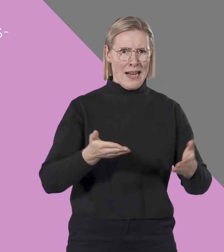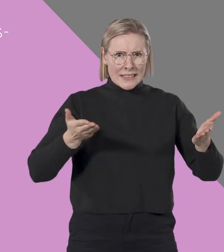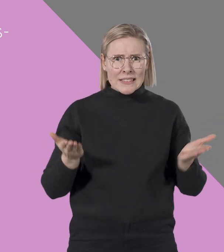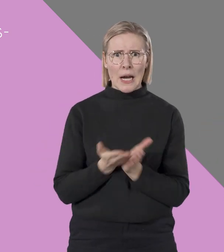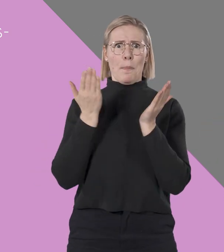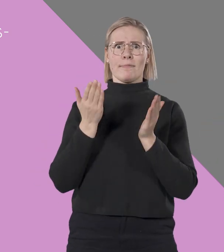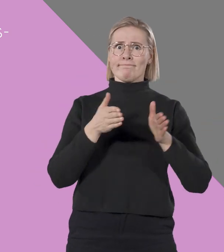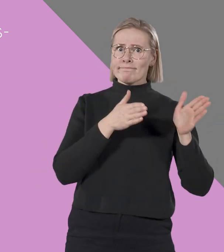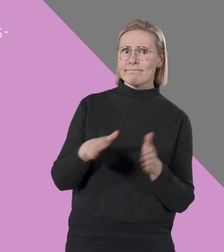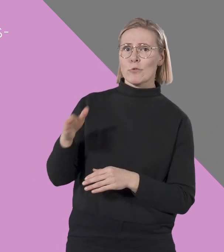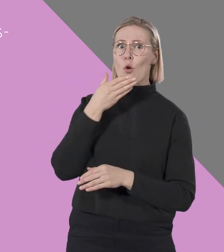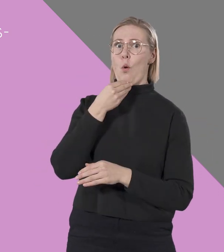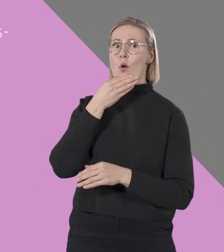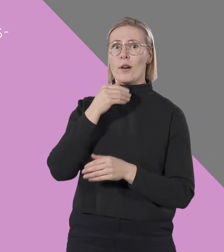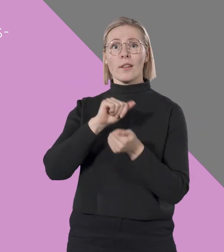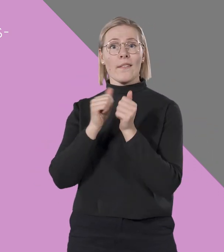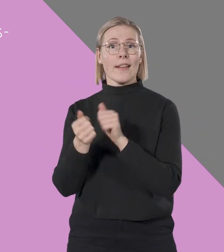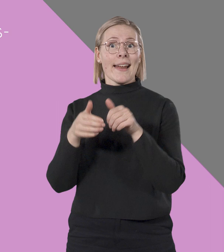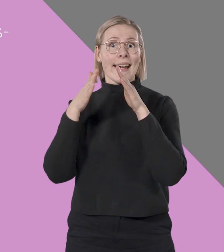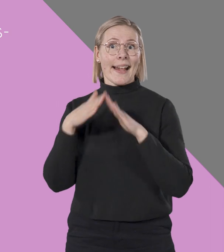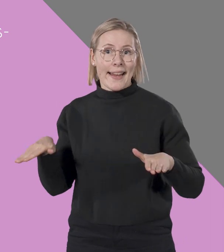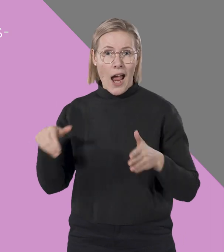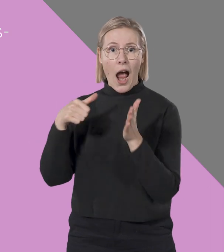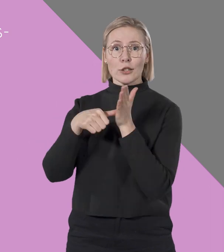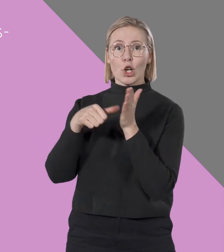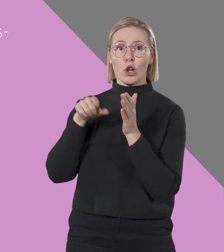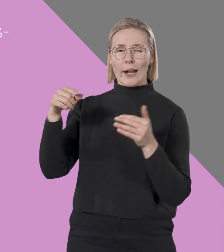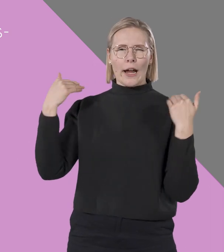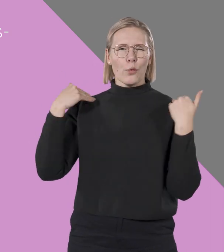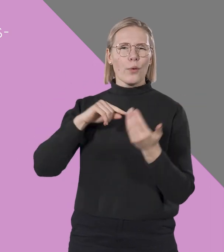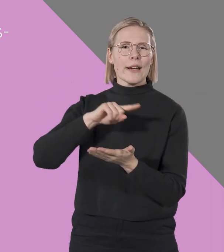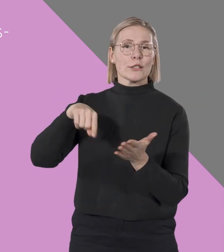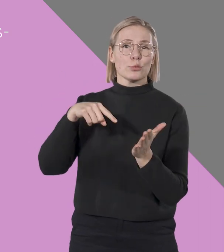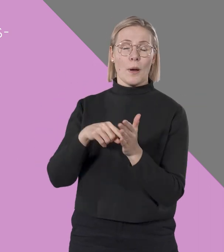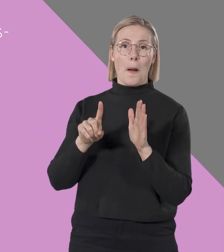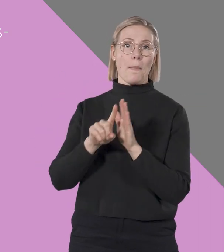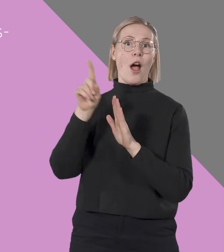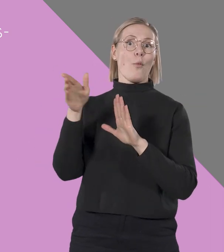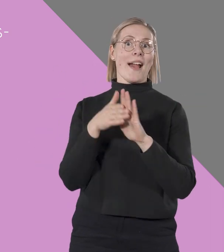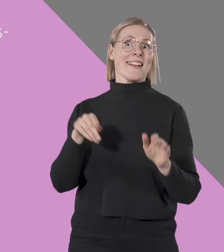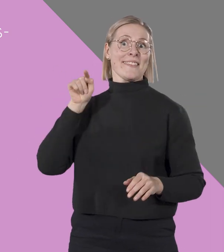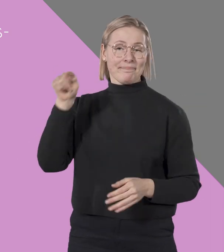Samaan aikaan järjestetään myös nuorten talvileiri - Nastolan liikuntakeskus Pajulahdessa.